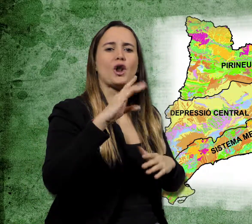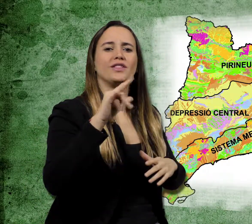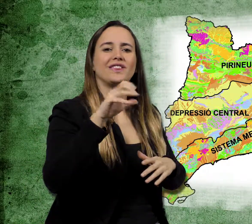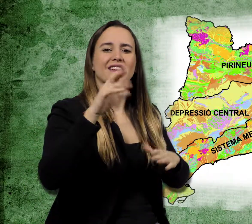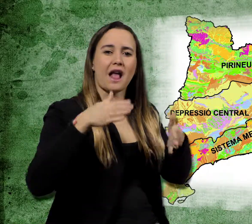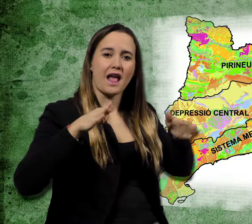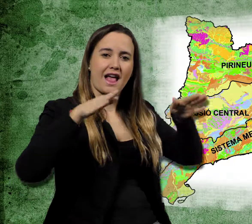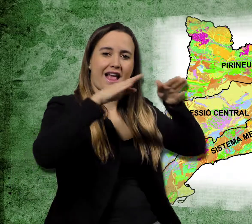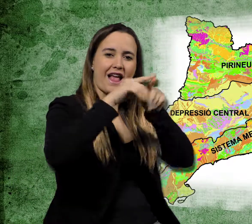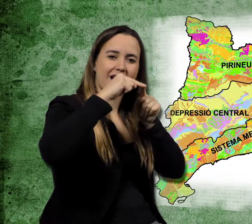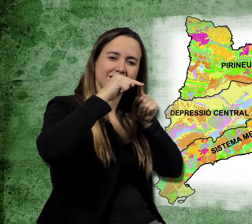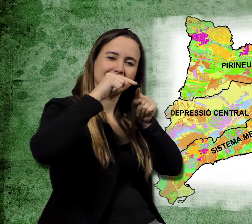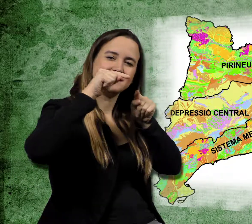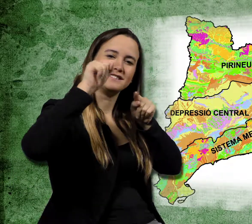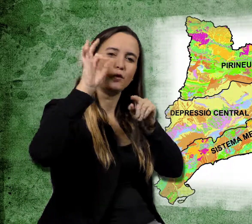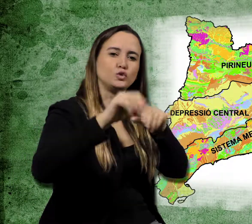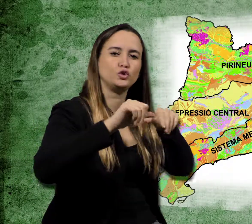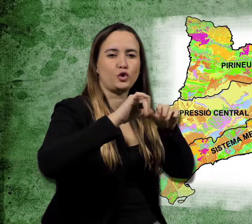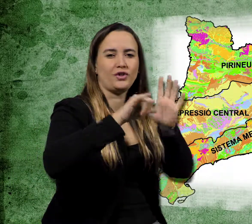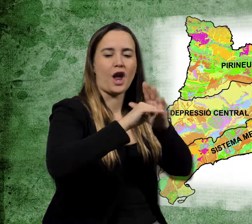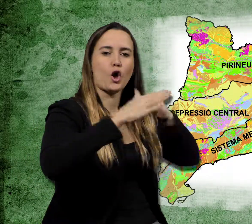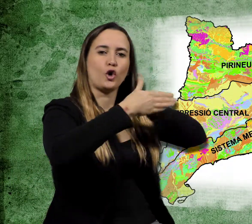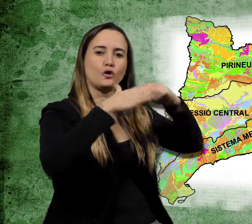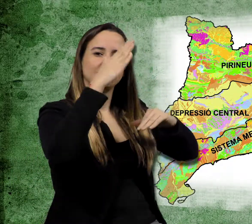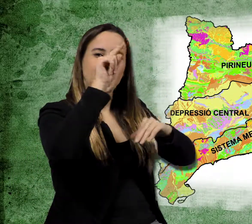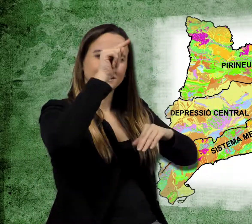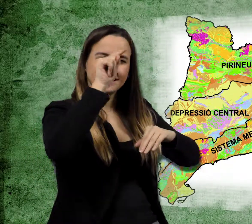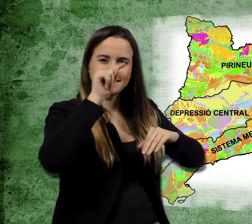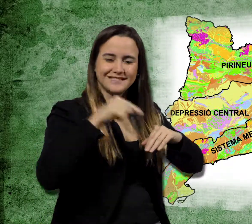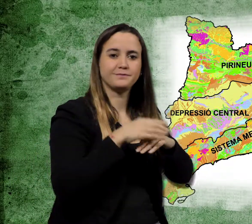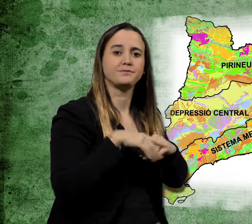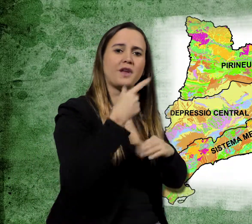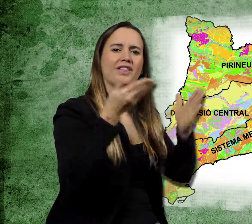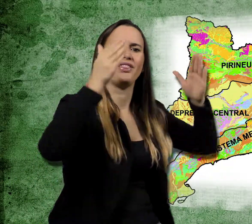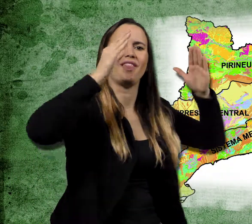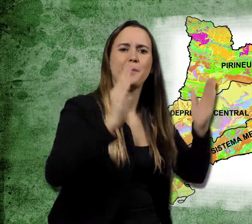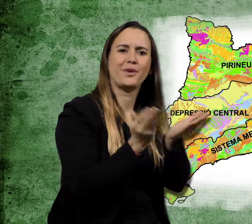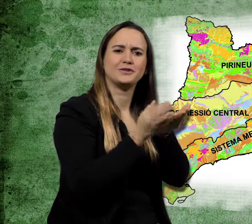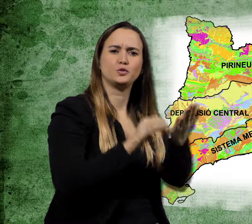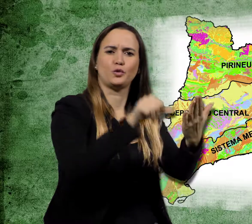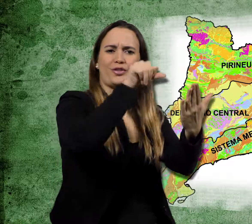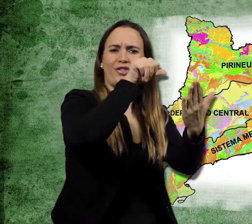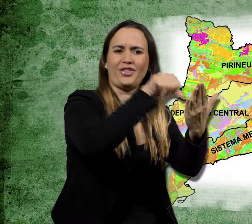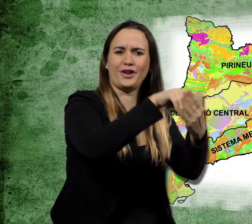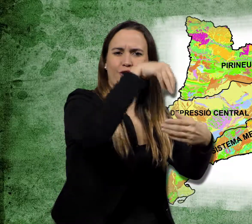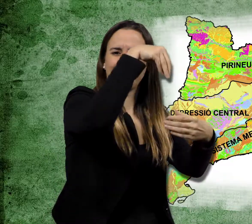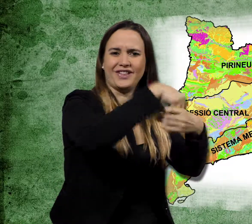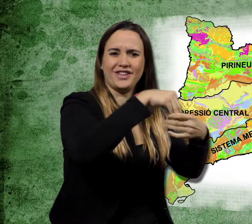amb serralades que segueixen la línia costanera, depressions a l'interior,